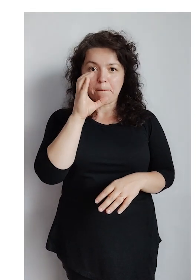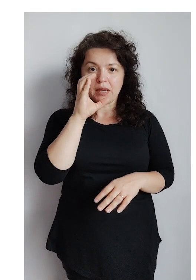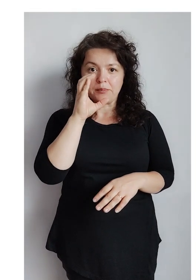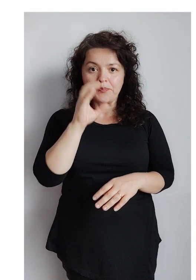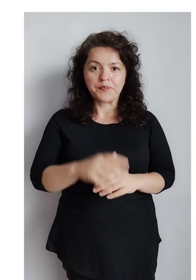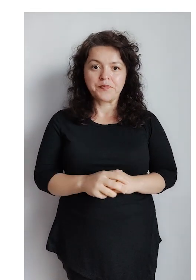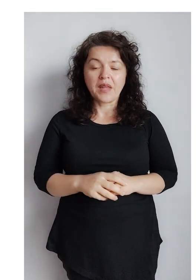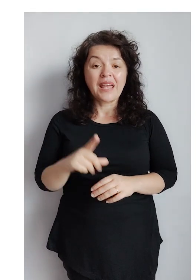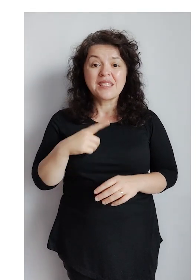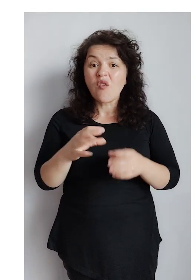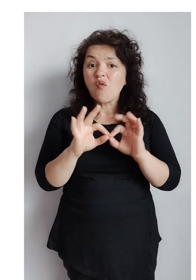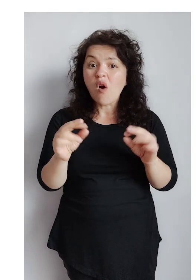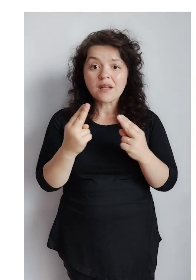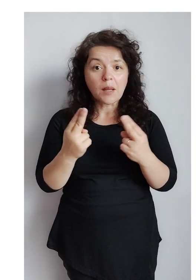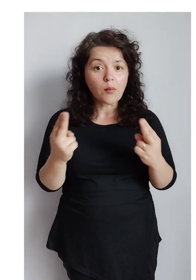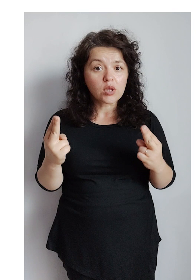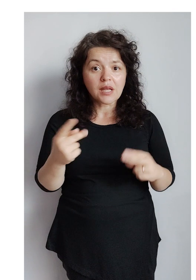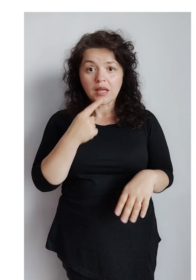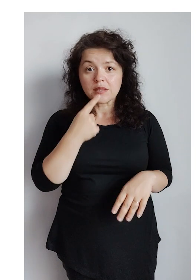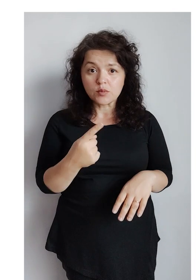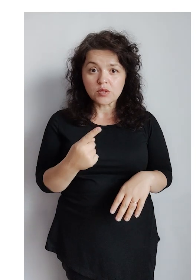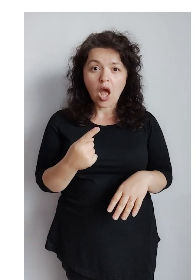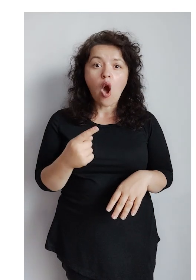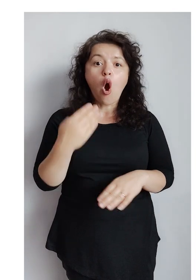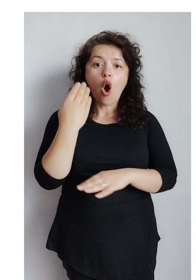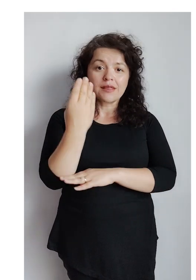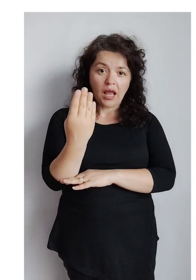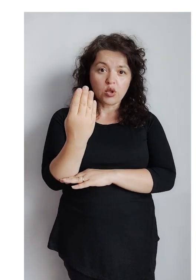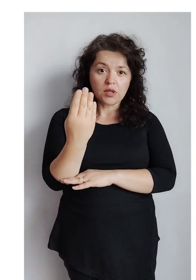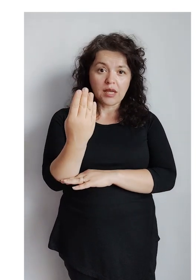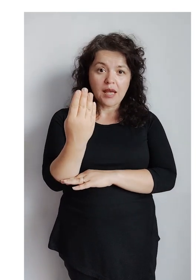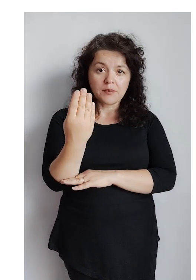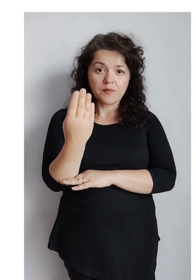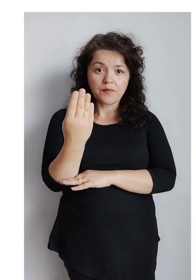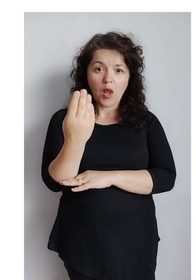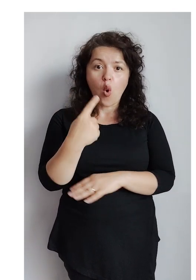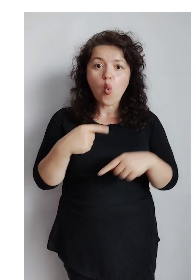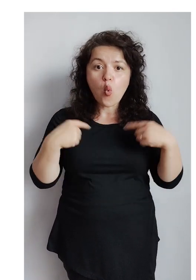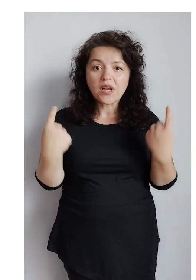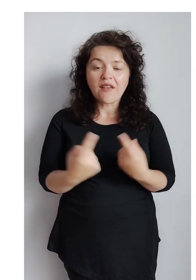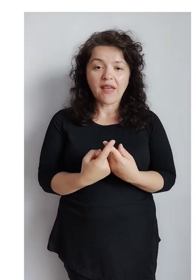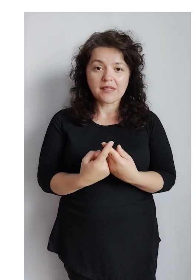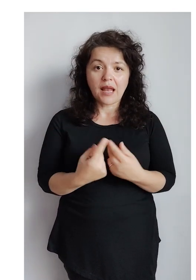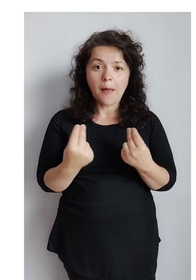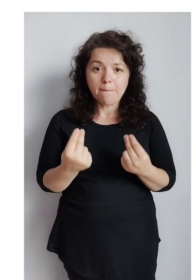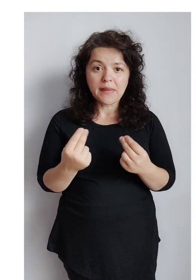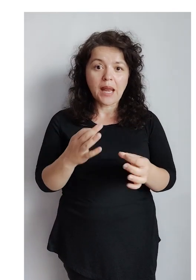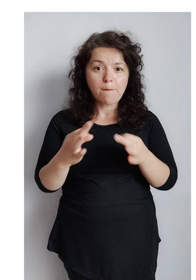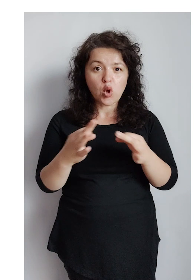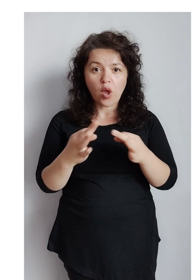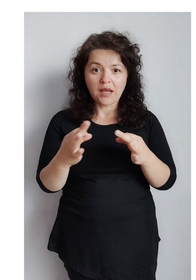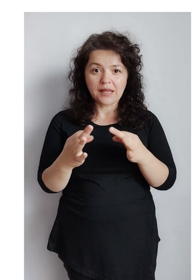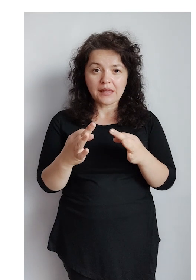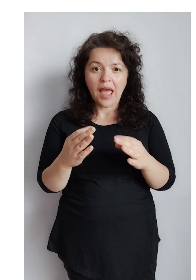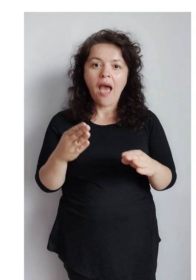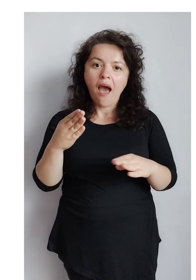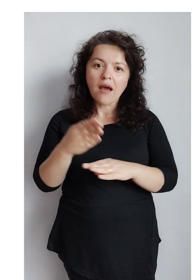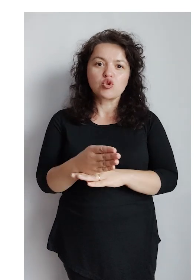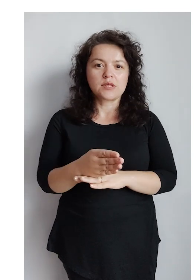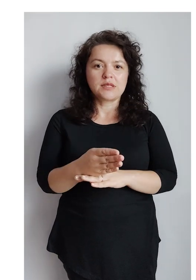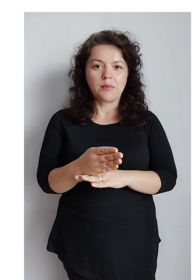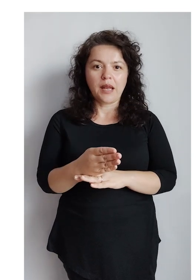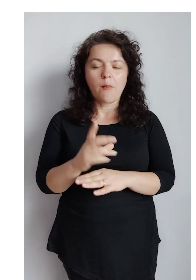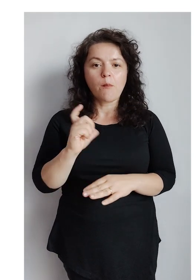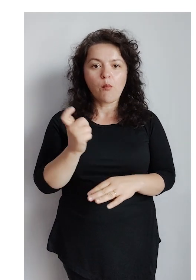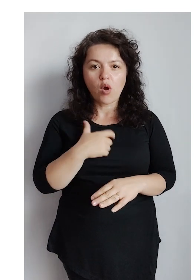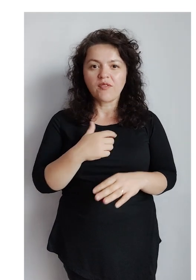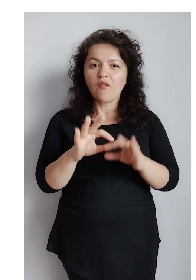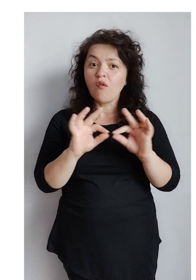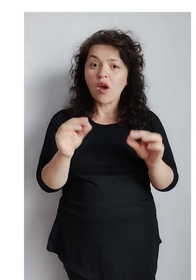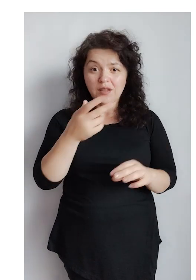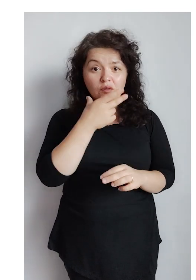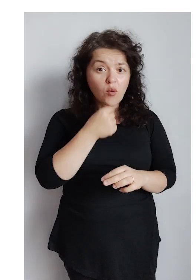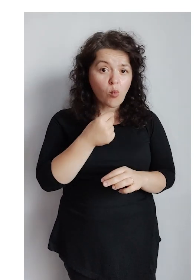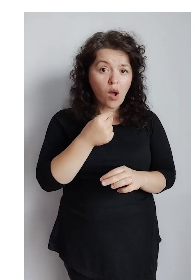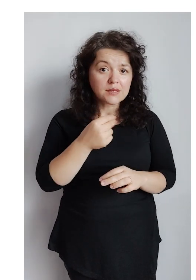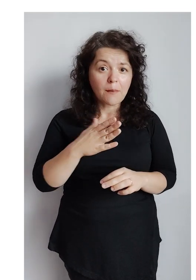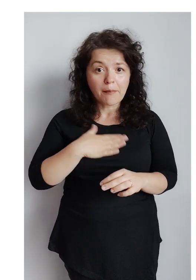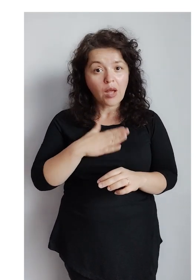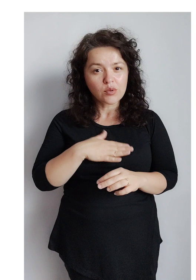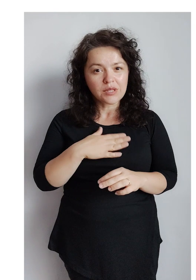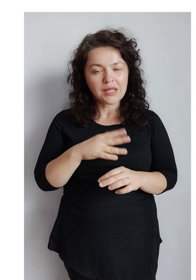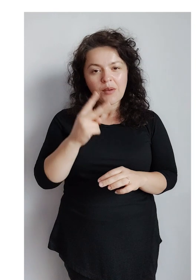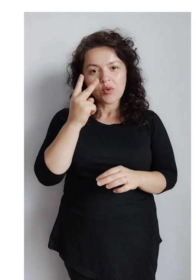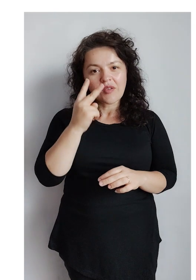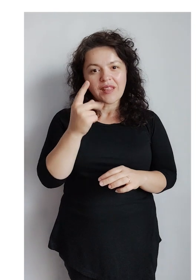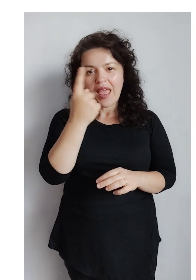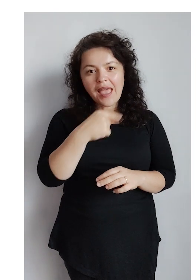Este foarte important de subliniat că hotelurile universale, bine proiectate, accesibile, pot fi foarte frumoase și plăcute din punct de vedere estetic